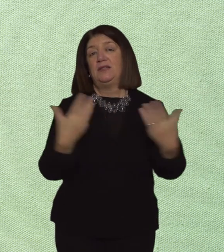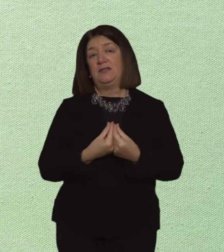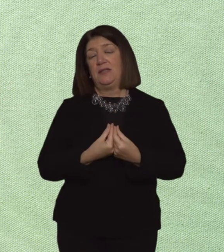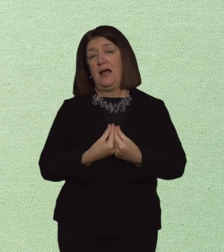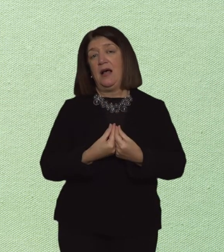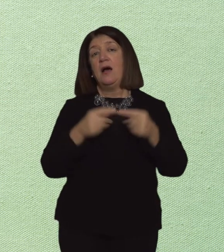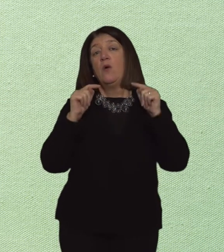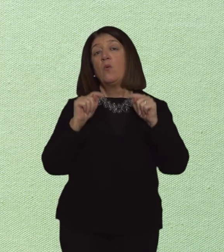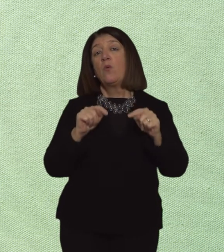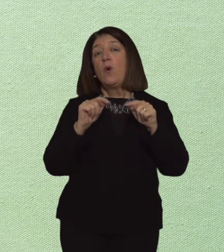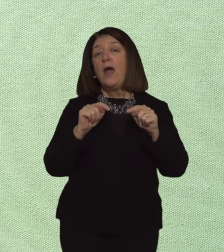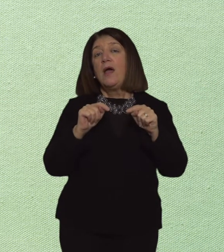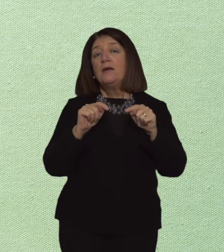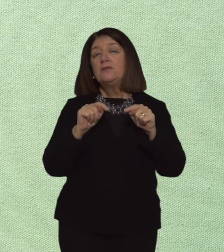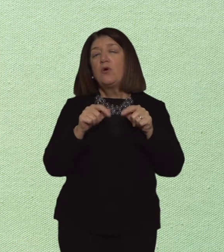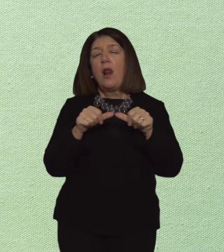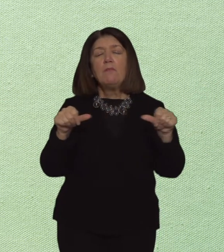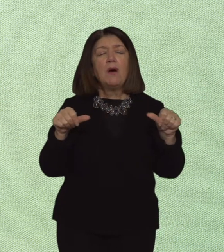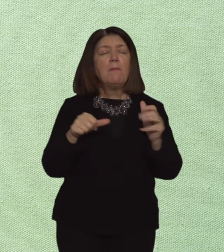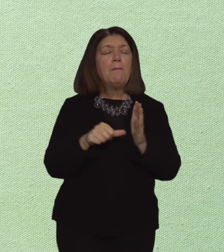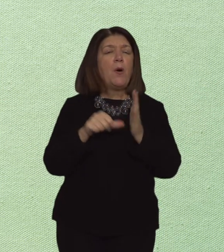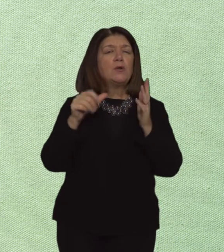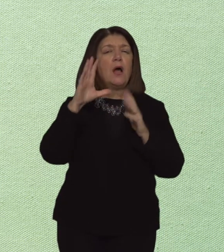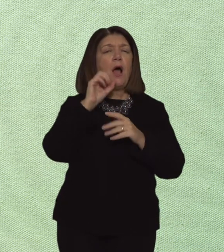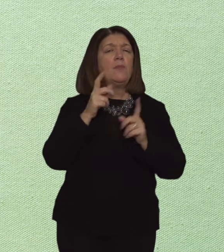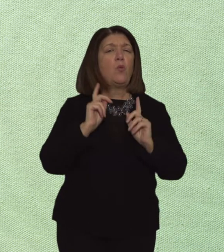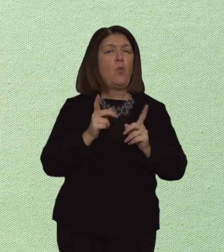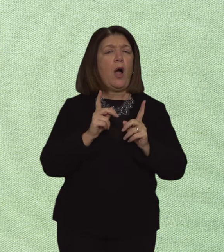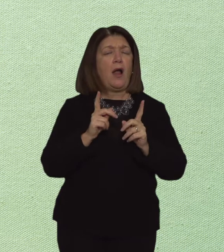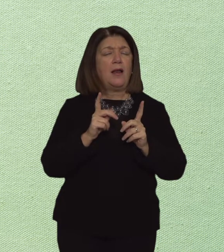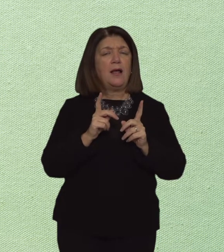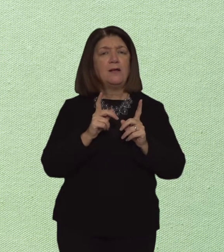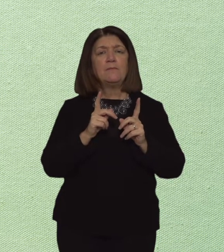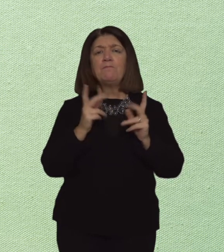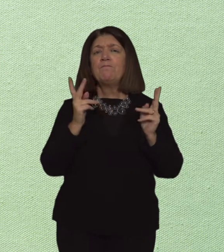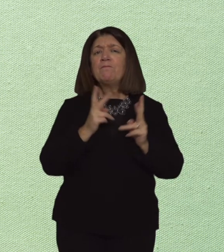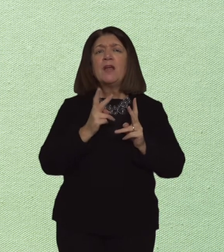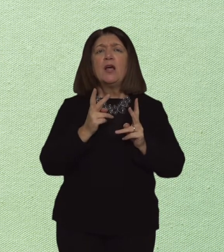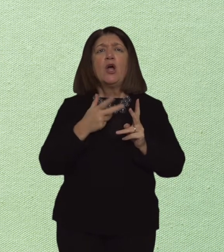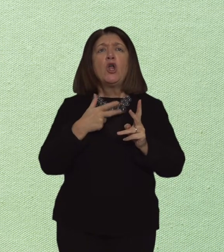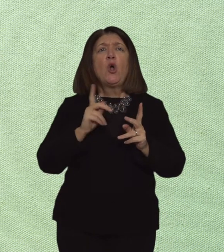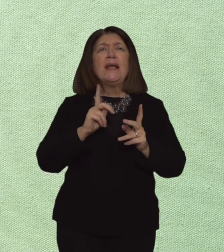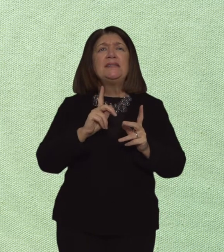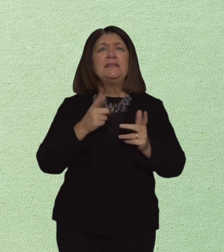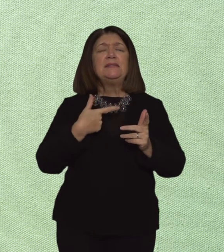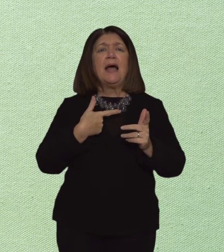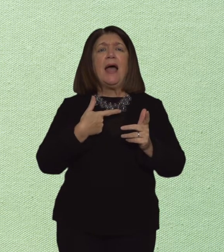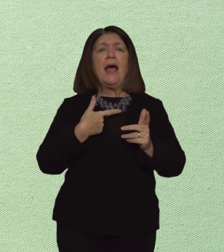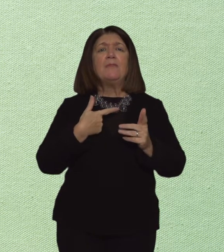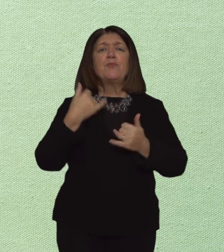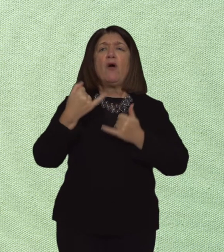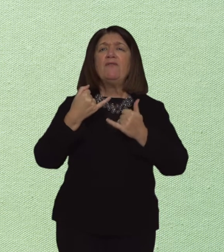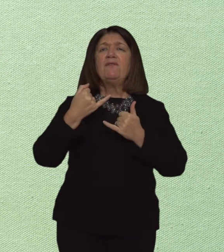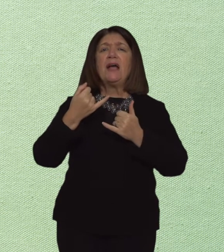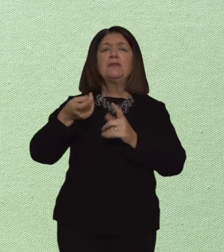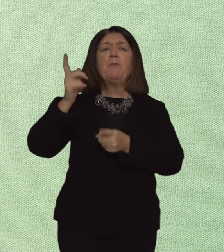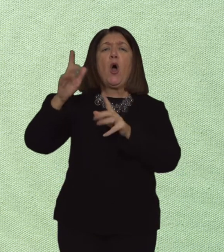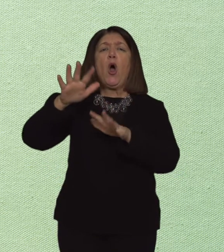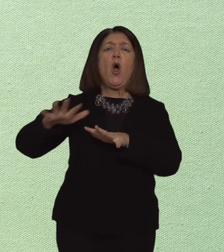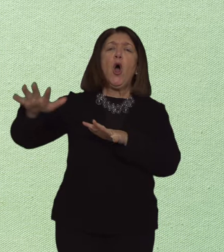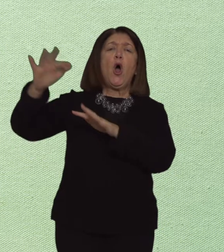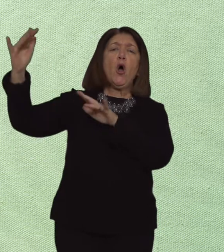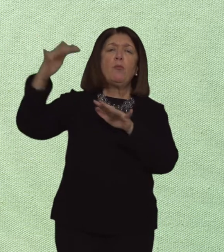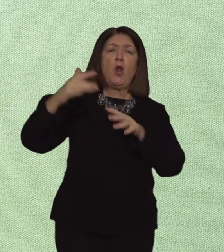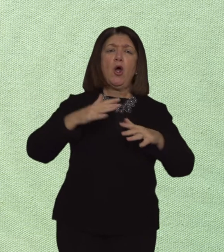che non esiste una ricetta per la convivenza, non esiste un modo per fare convivenza,